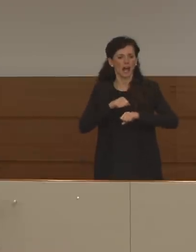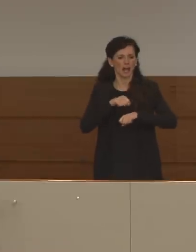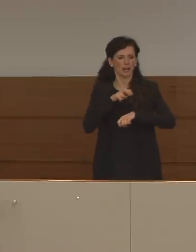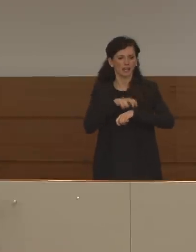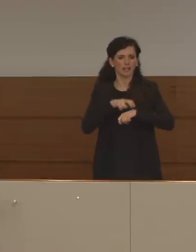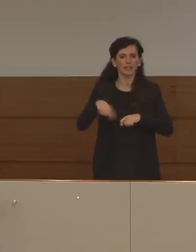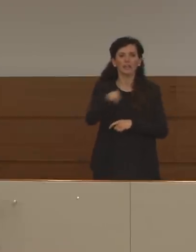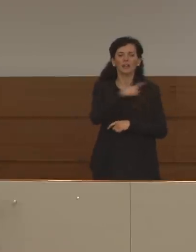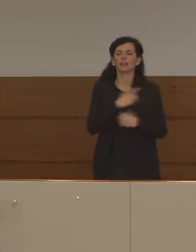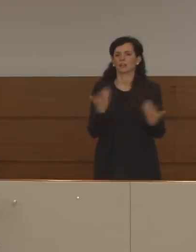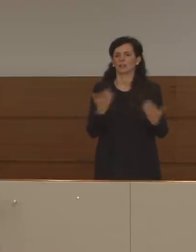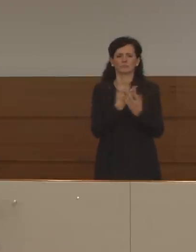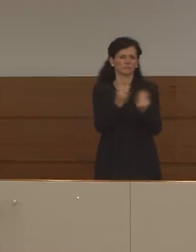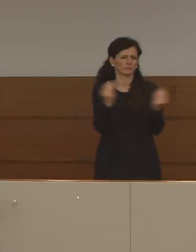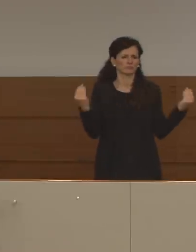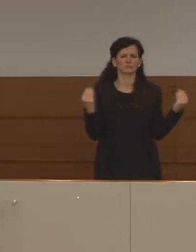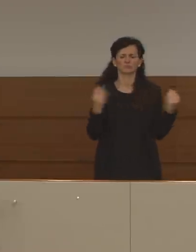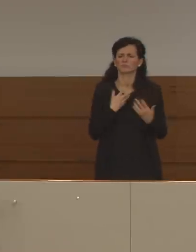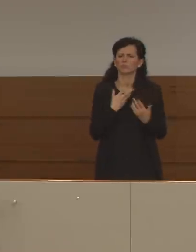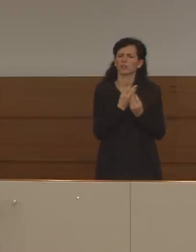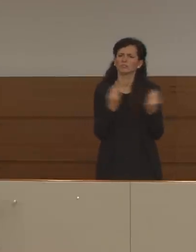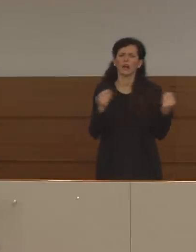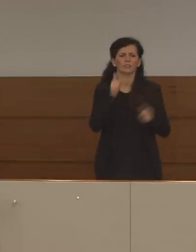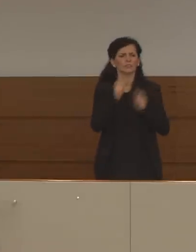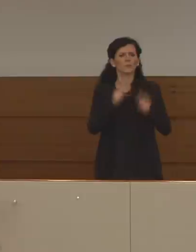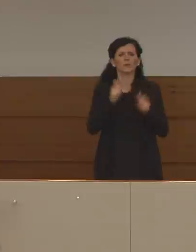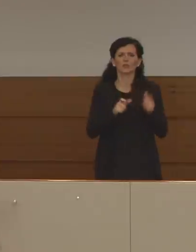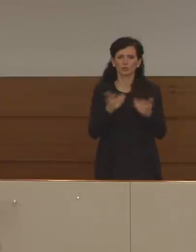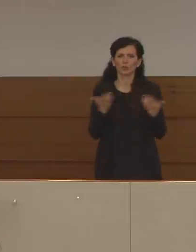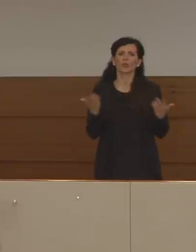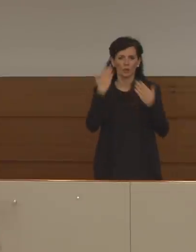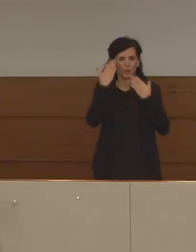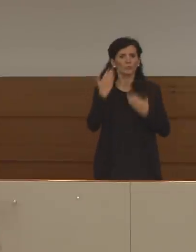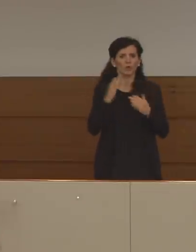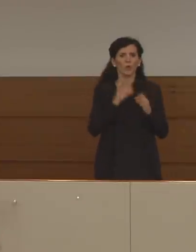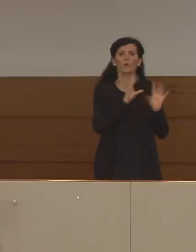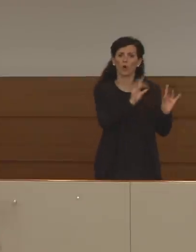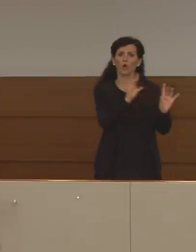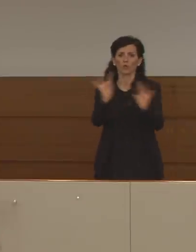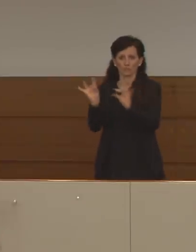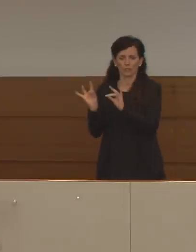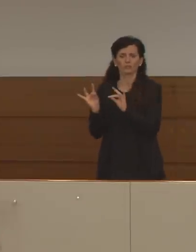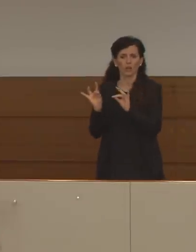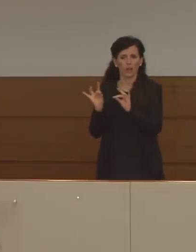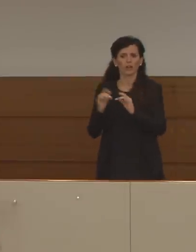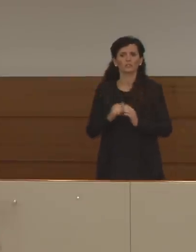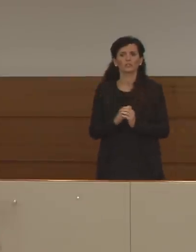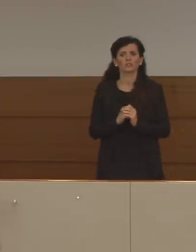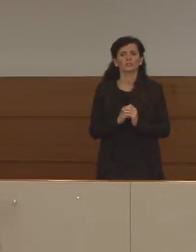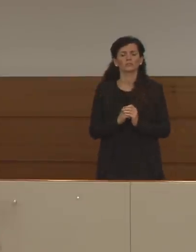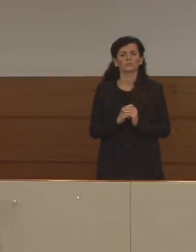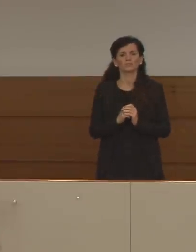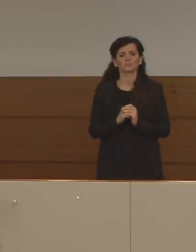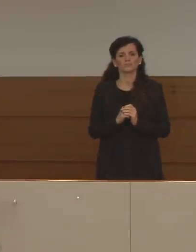c'è un grande numero di operatori sanitari che si sono contagiati e come vi dicevo